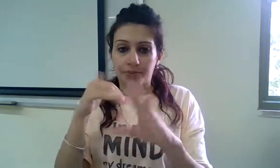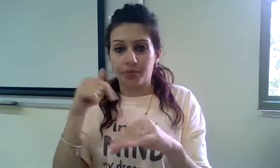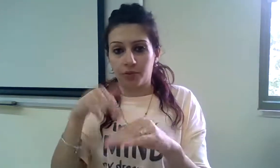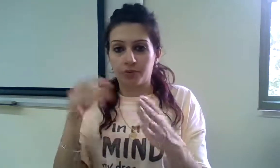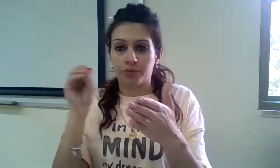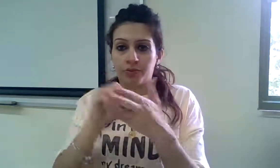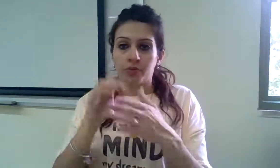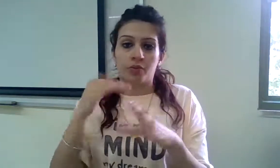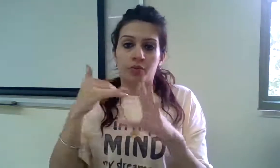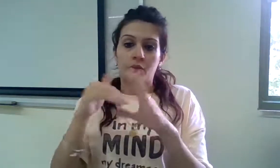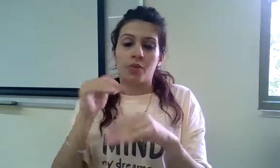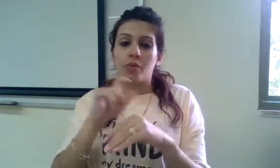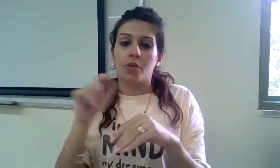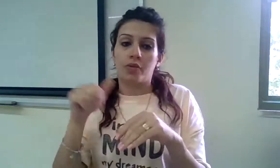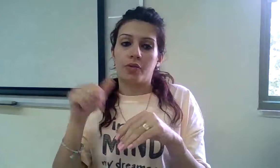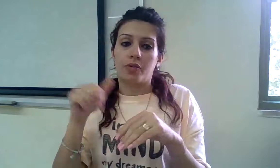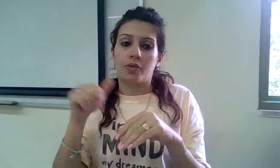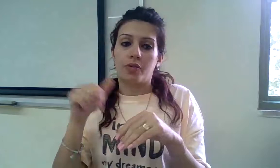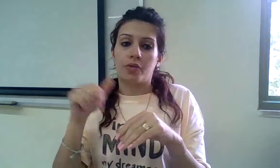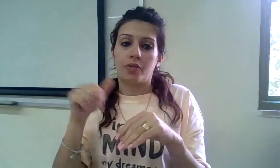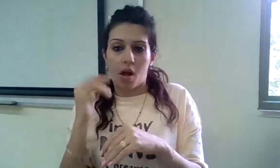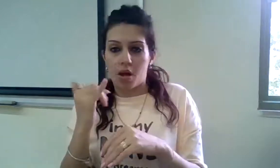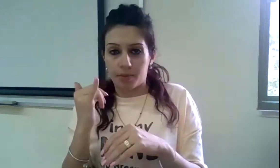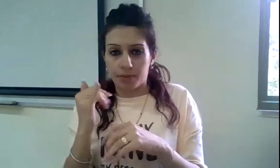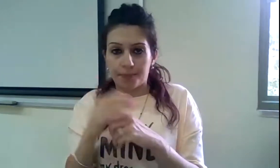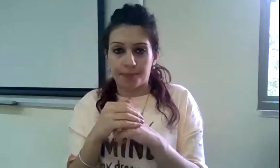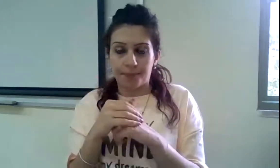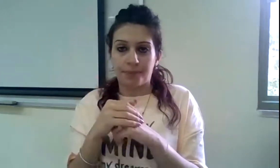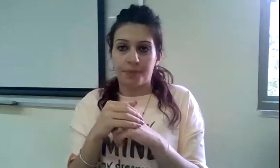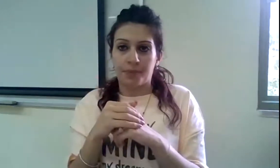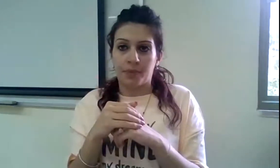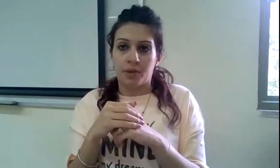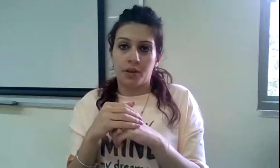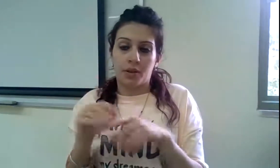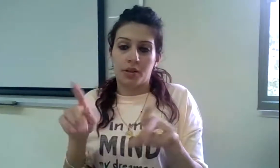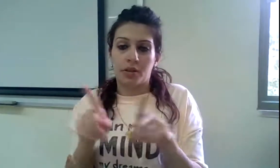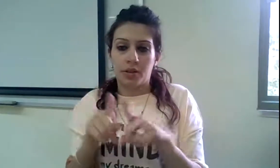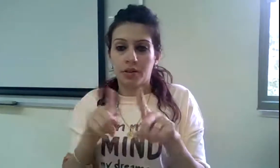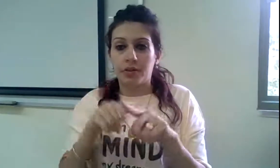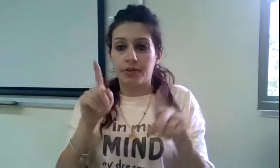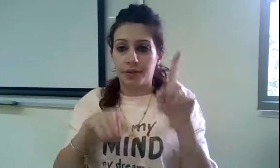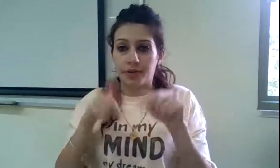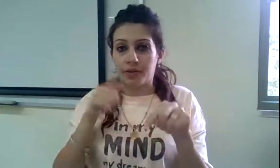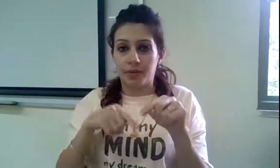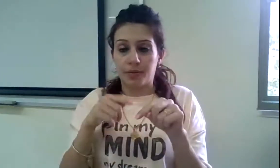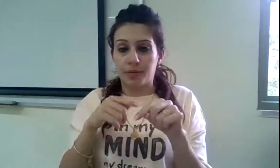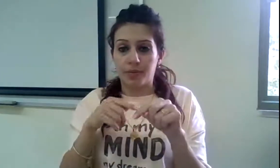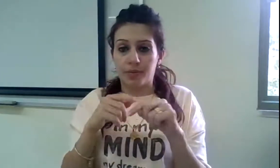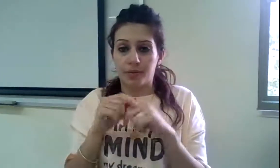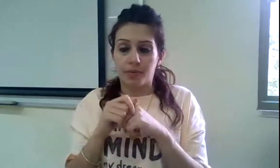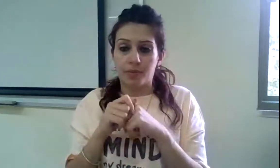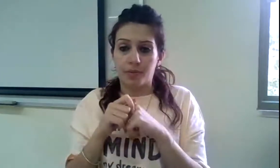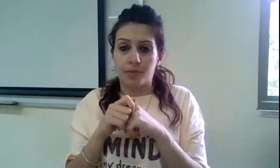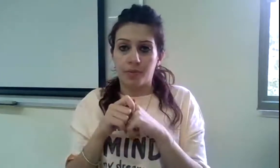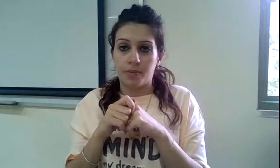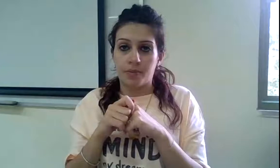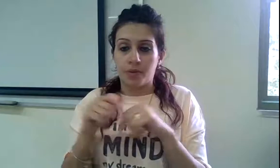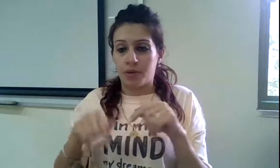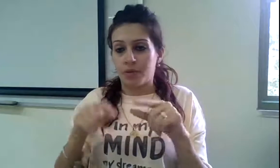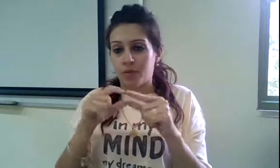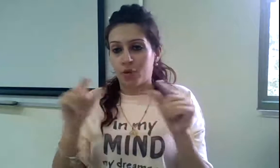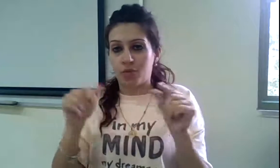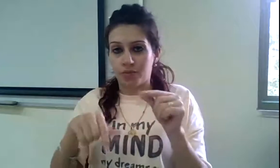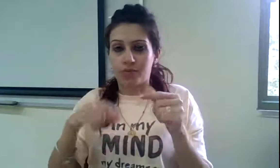أيضا سنقوم بتسجيل المؤتمر وتحميله لاحقا باللغتين